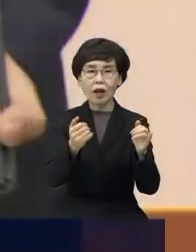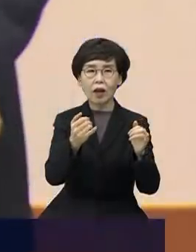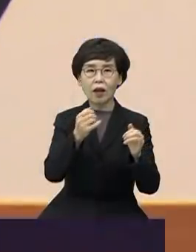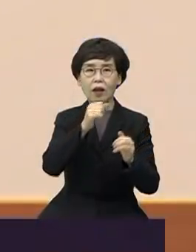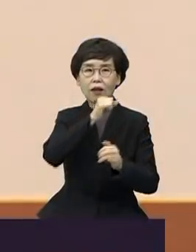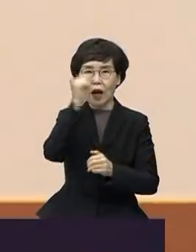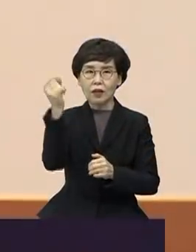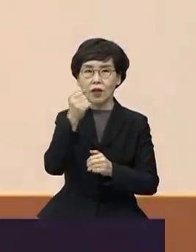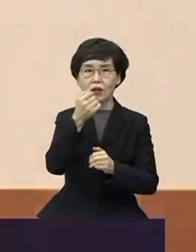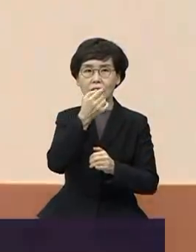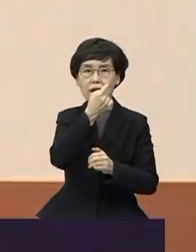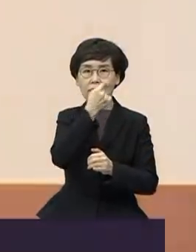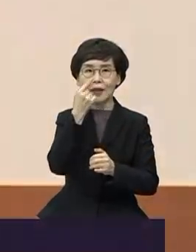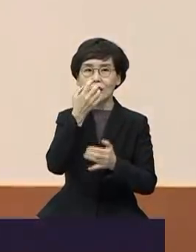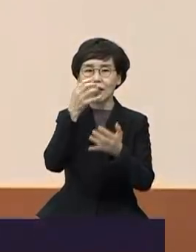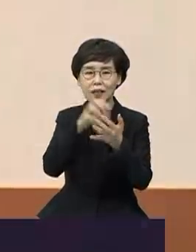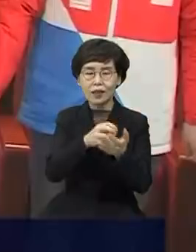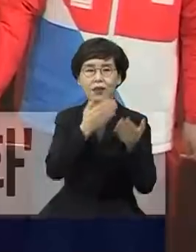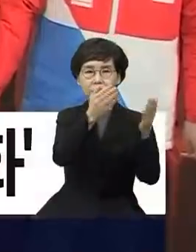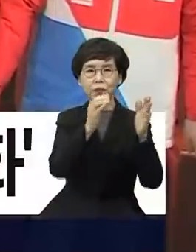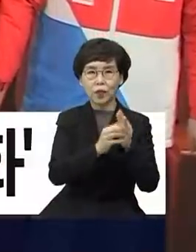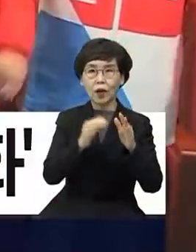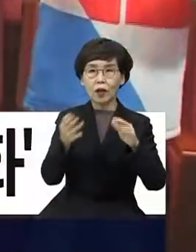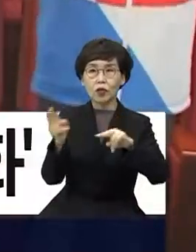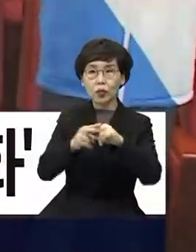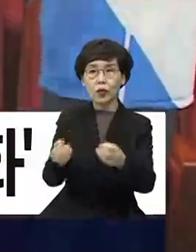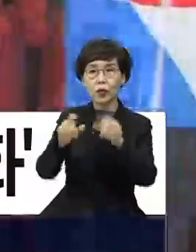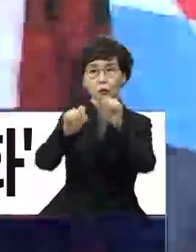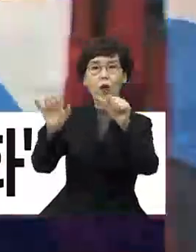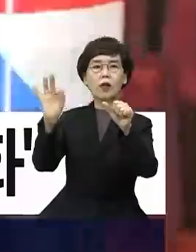대통령 취임은 오는 5월 10일이며 취임